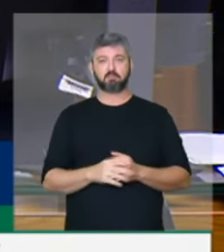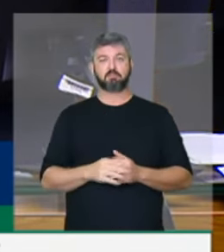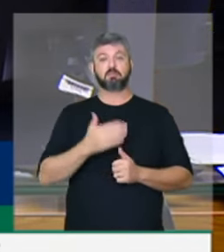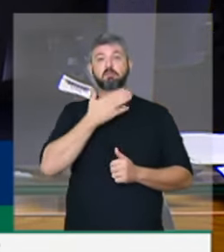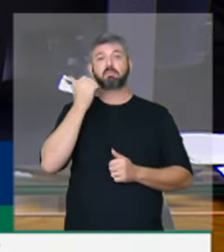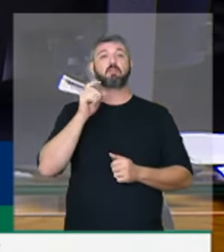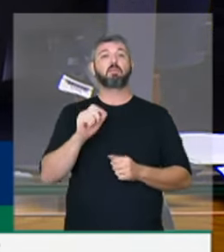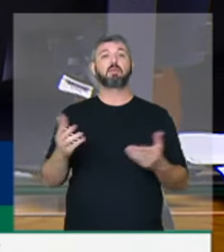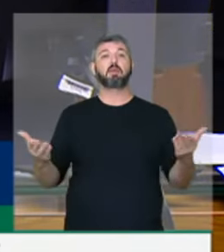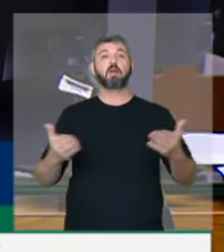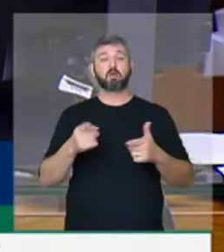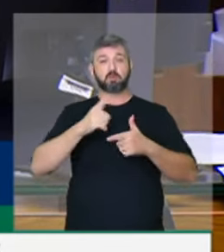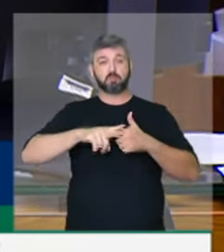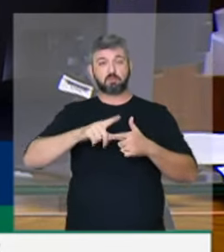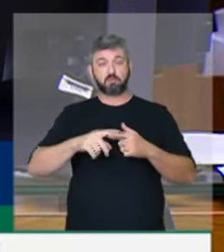MESMAS, FRUTOS DA AUTOCRÍ TICA, DO INSTINTO DE